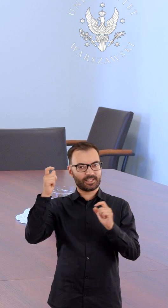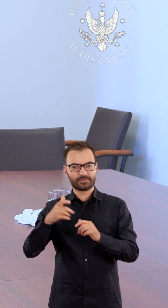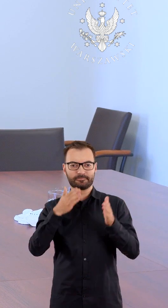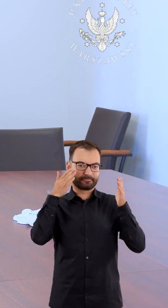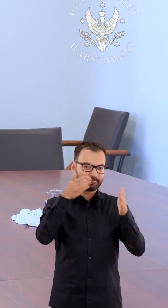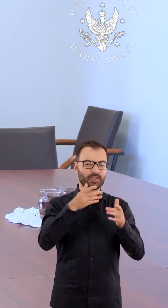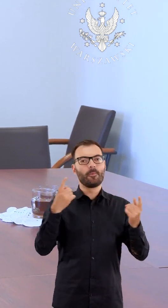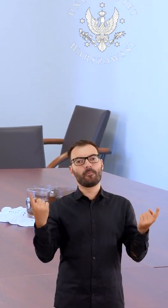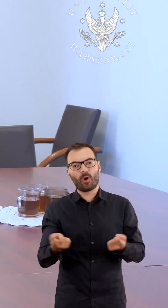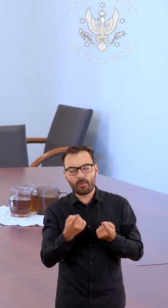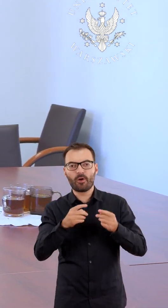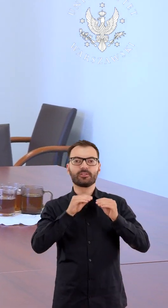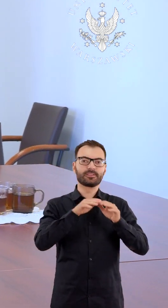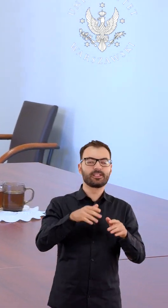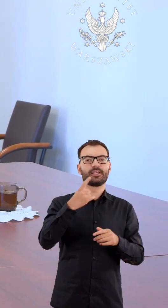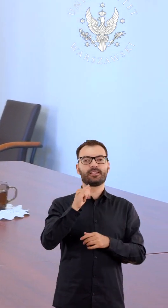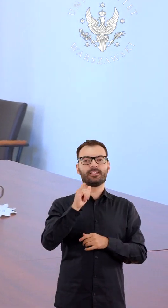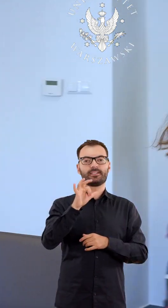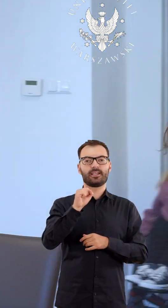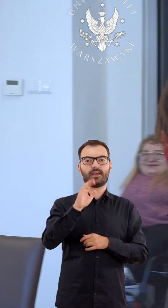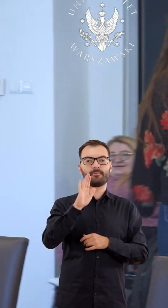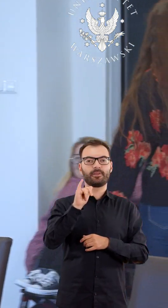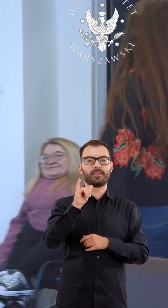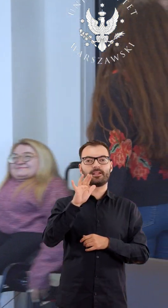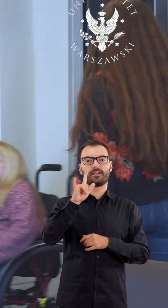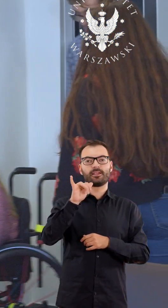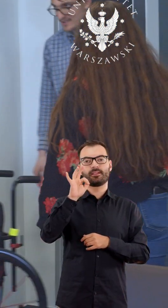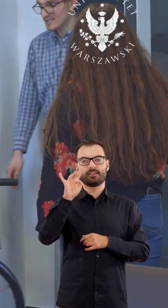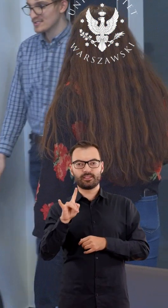zajmująca się popularyzacją dziedziny Disability studies, organizacją konferencji